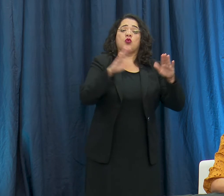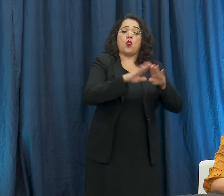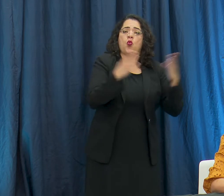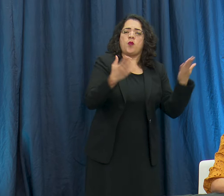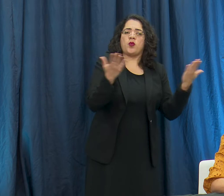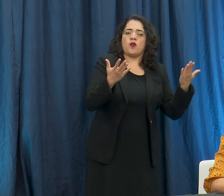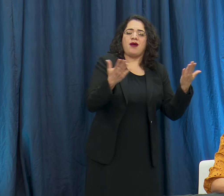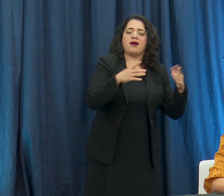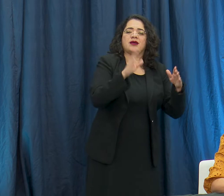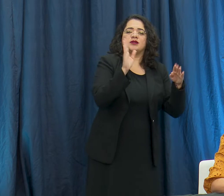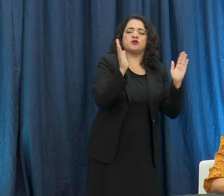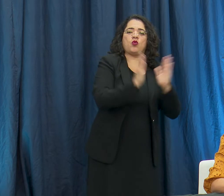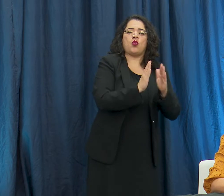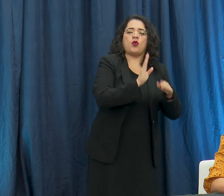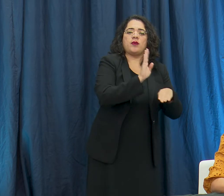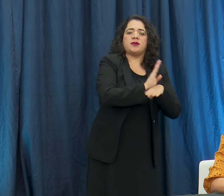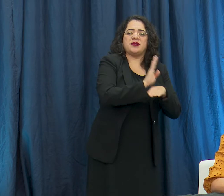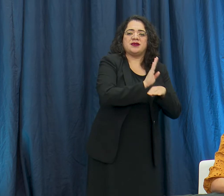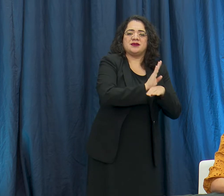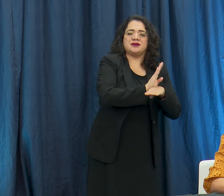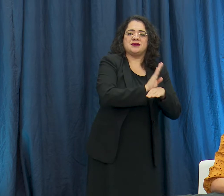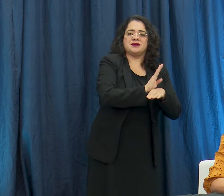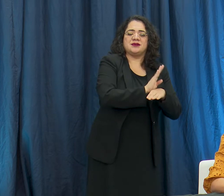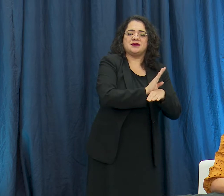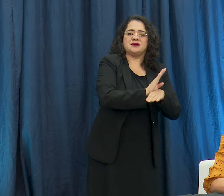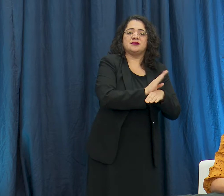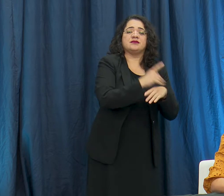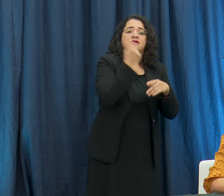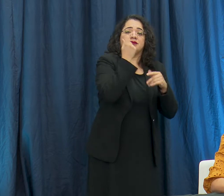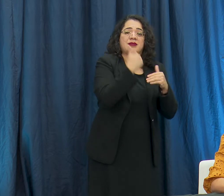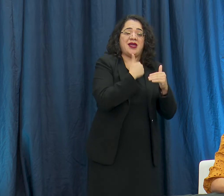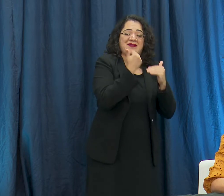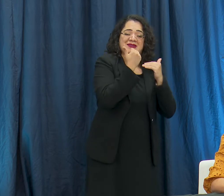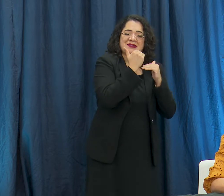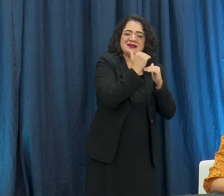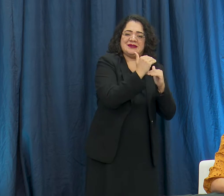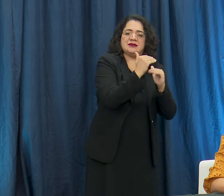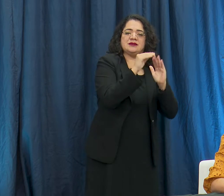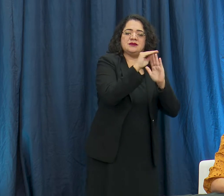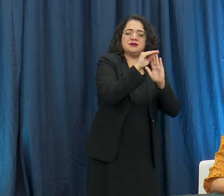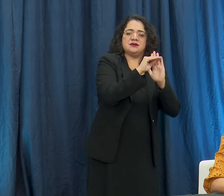con restricts Sione's n vigilance eeeh a partir del Ocho de Mayo calm protocol s